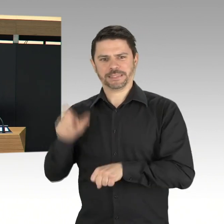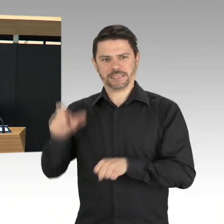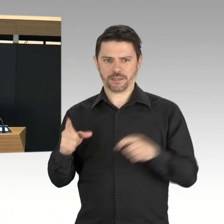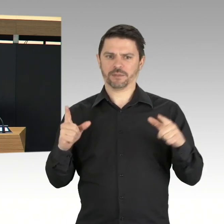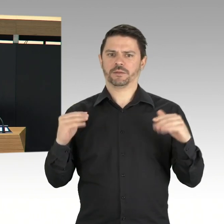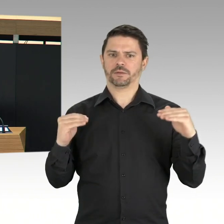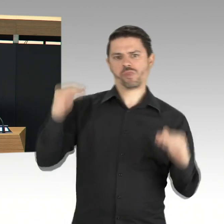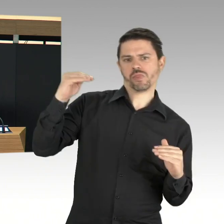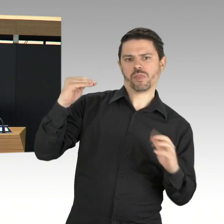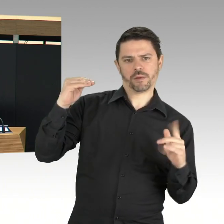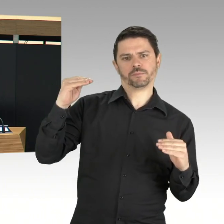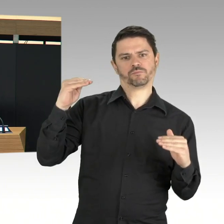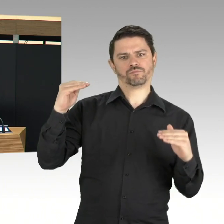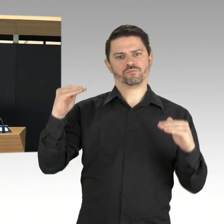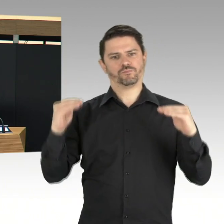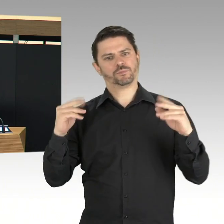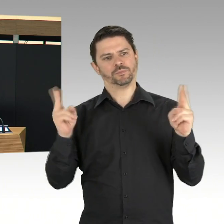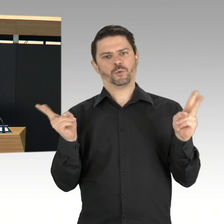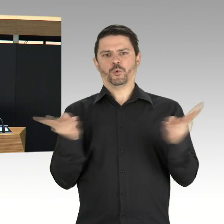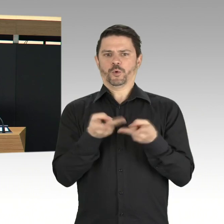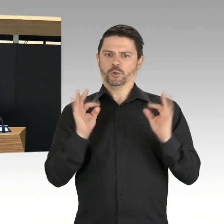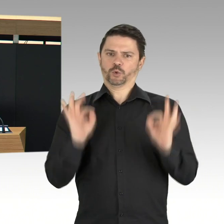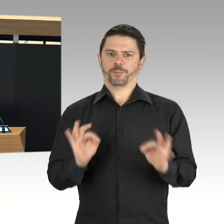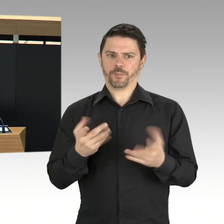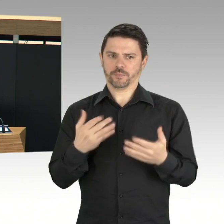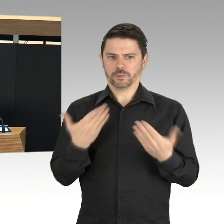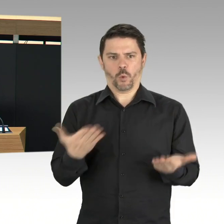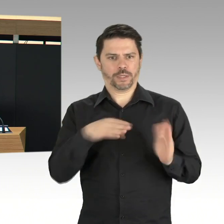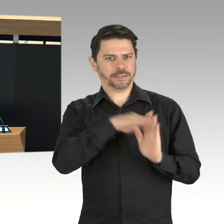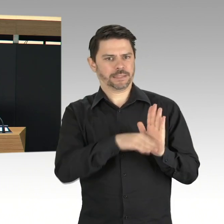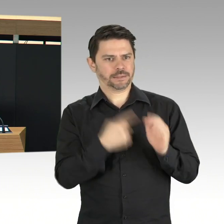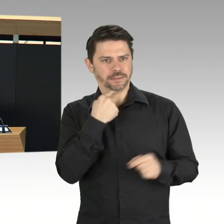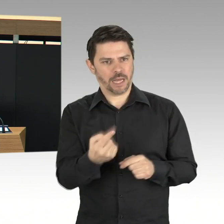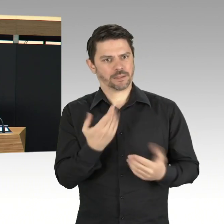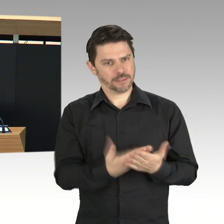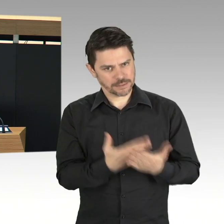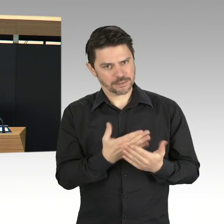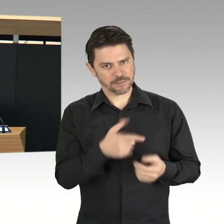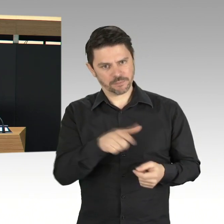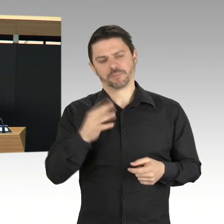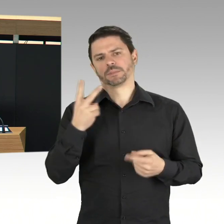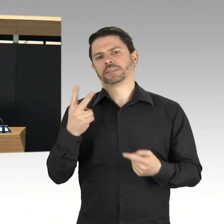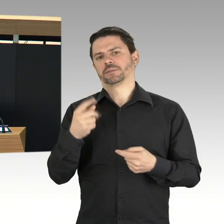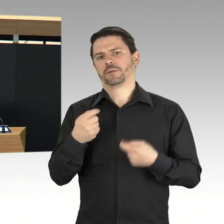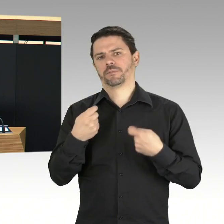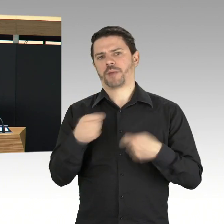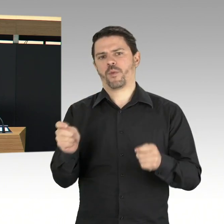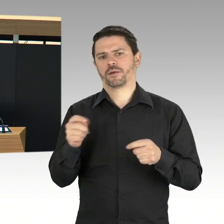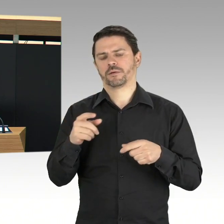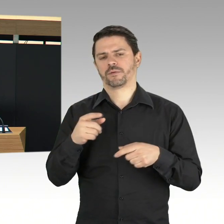von weniger finanzstarken Mieterinnen und Mietern führt. Modernisierungen für mehr Klimaschutz und Barrierefreiheit sind ausdrücklich erlaubt.